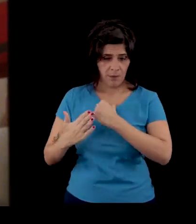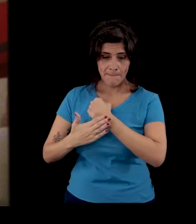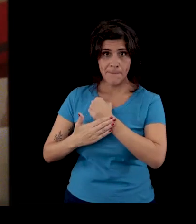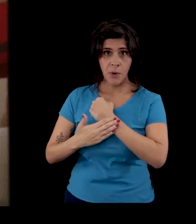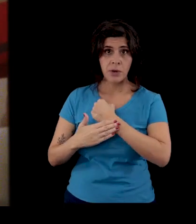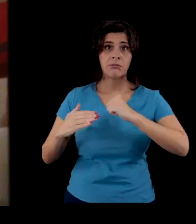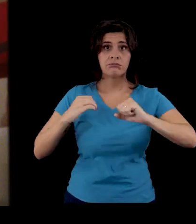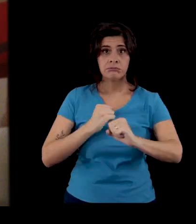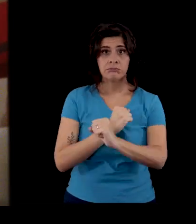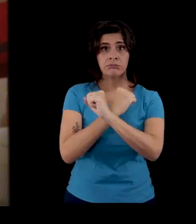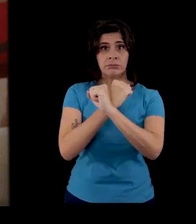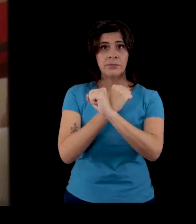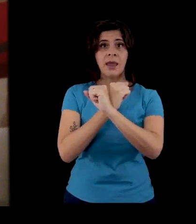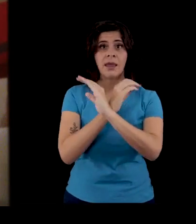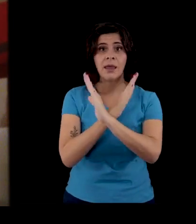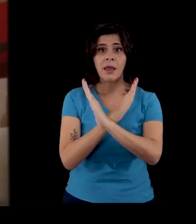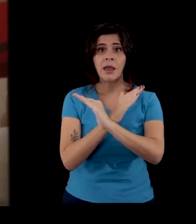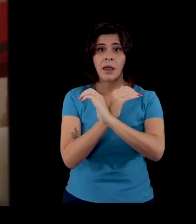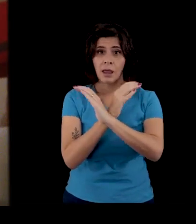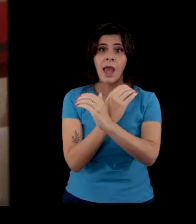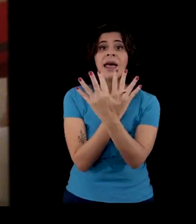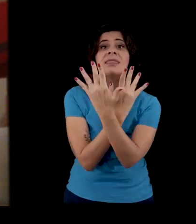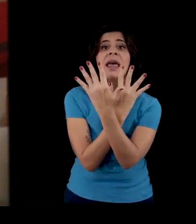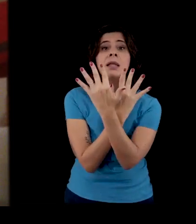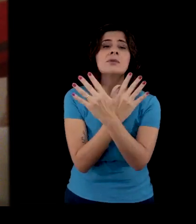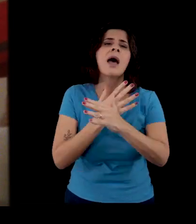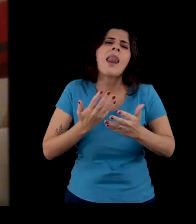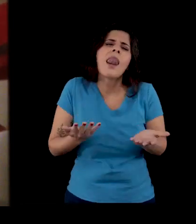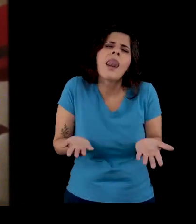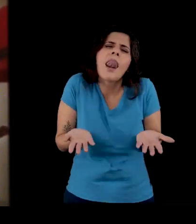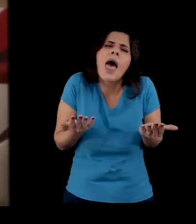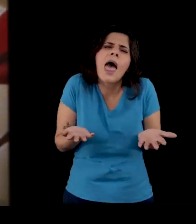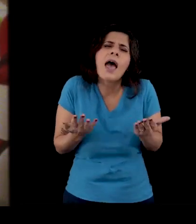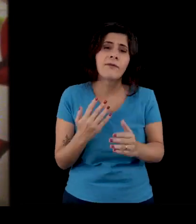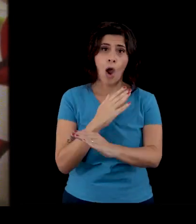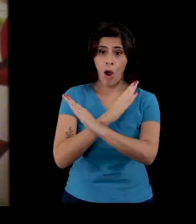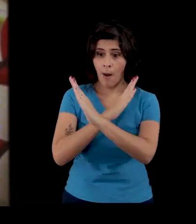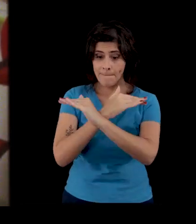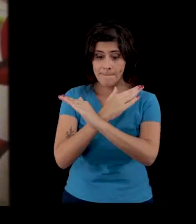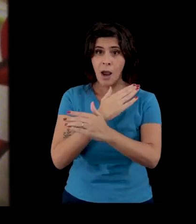e bem de leve usando os dedos. O movimento vem do punho,